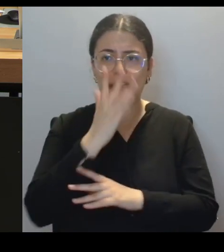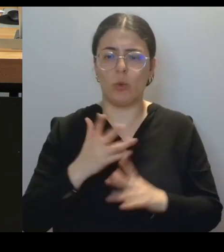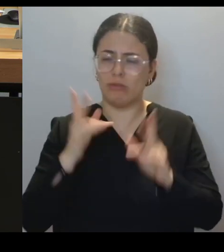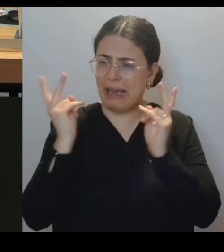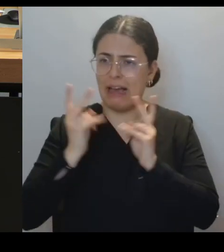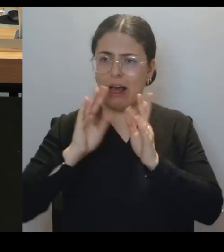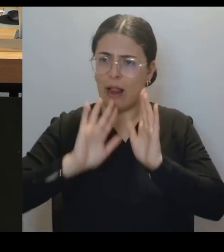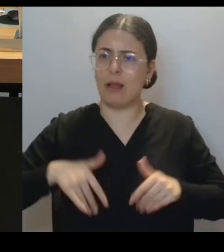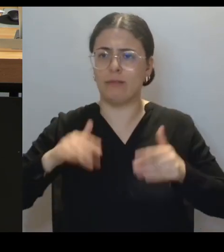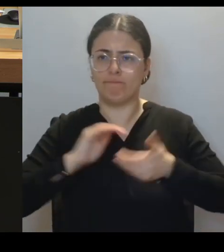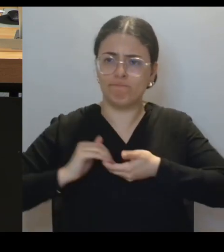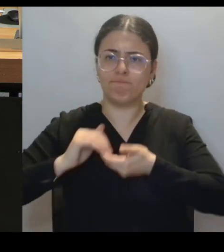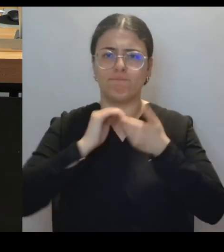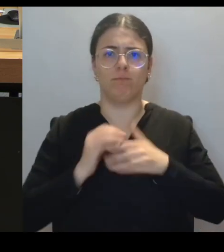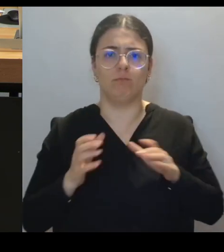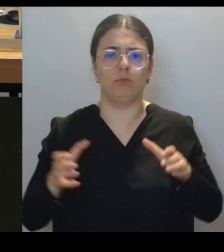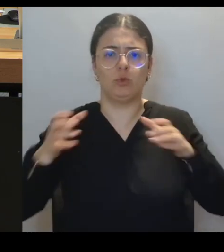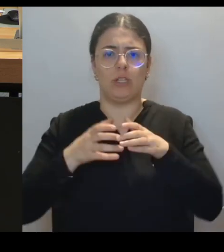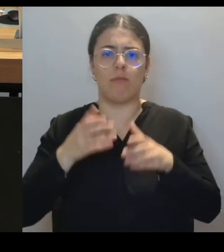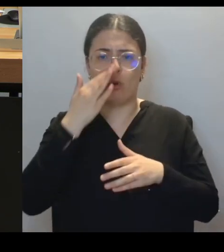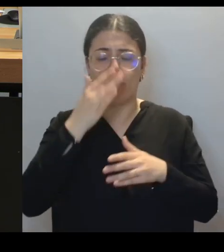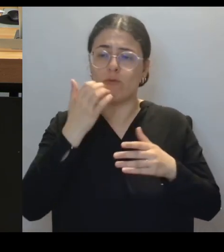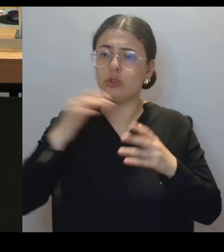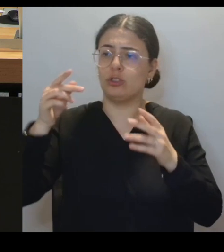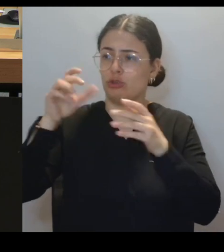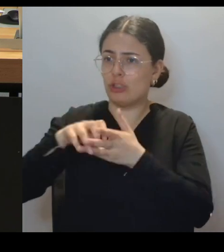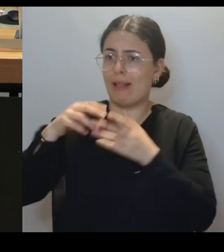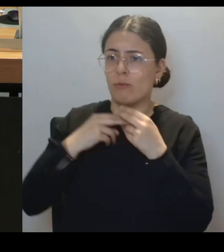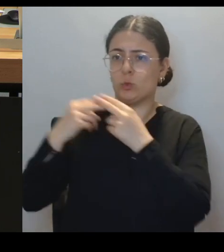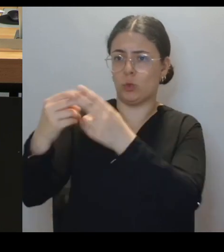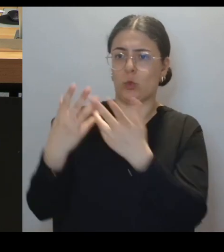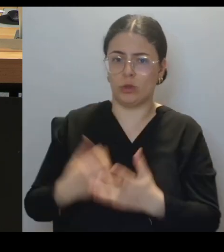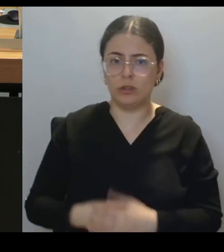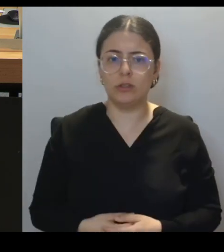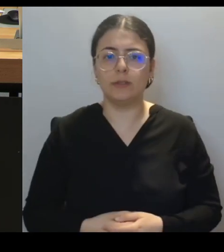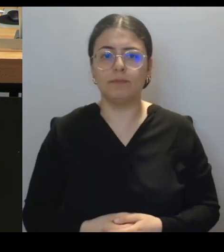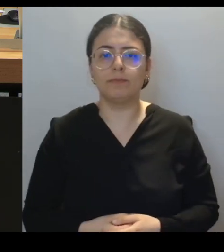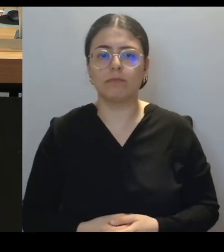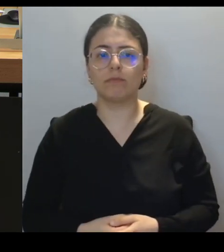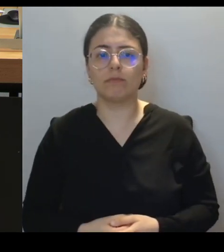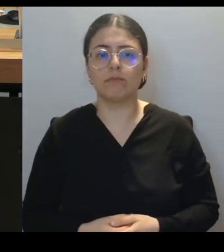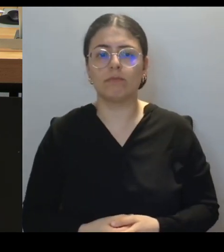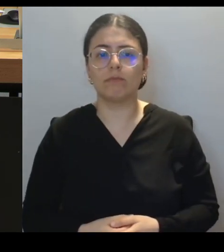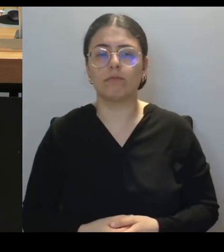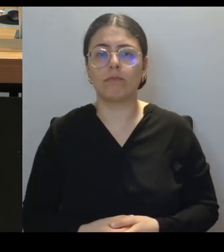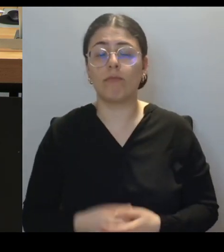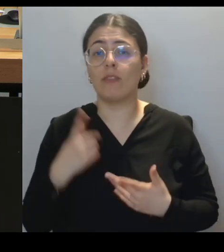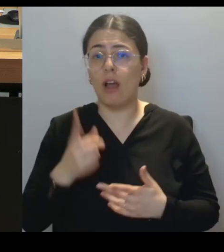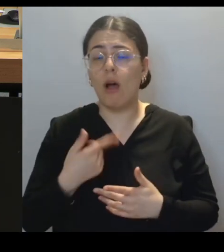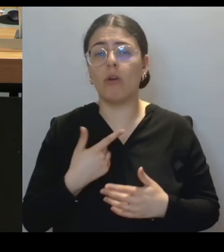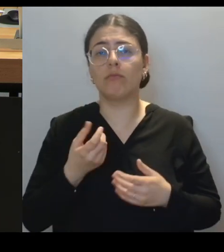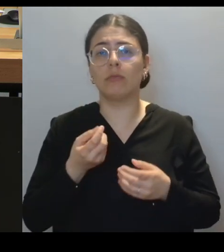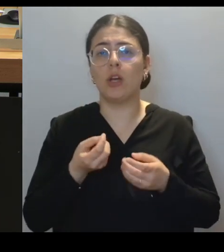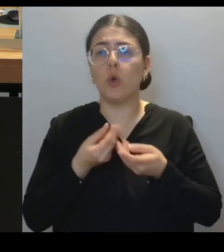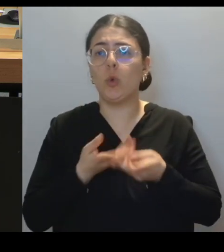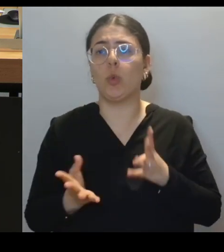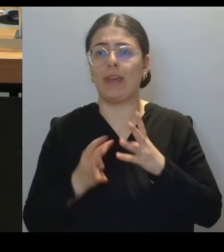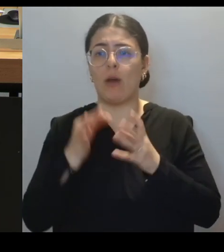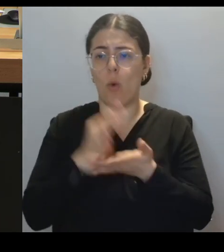ziemlich, ziemlich wichtig. Und es ist vor allem ein sicherer, queerer Ort. Und da muss man an der Stelle sagen als das Tuntenhaus entstanden ist in